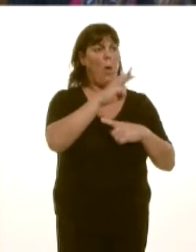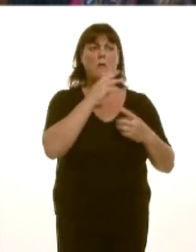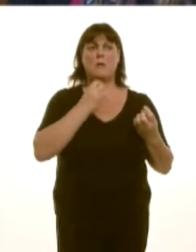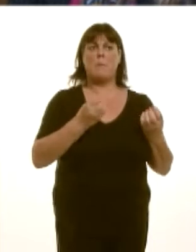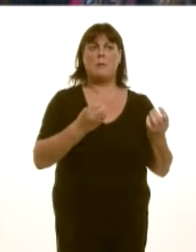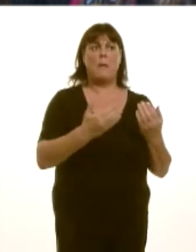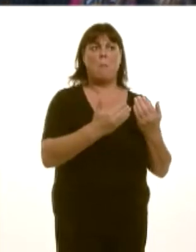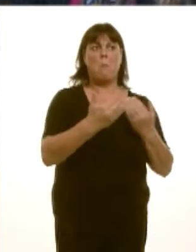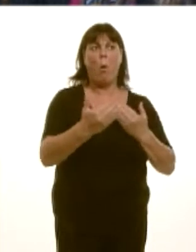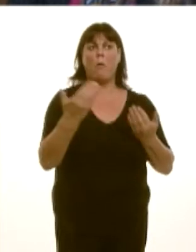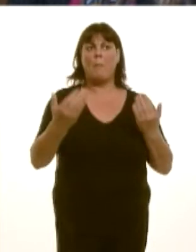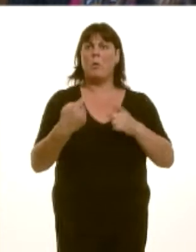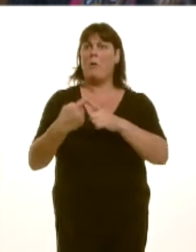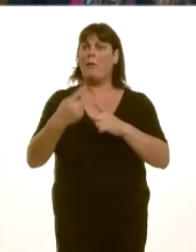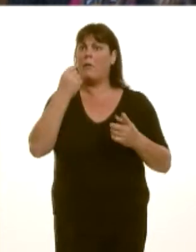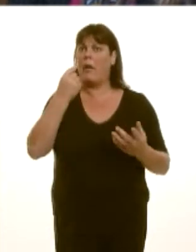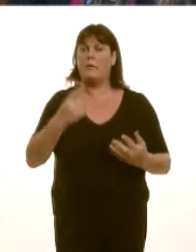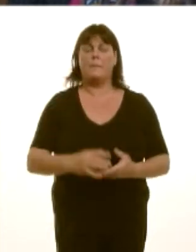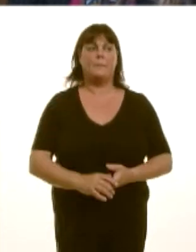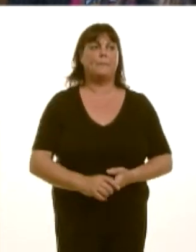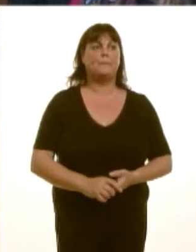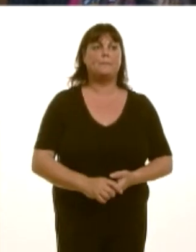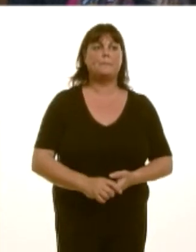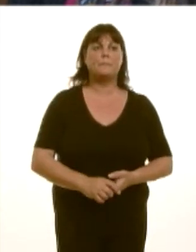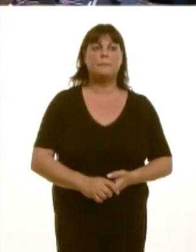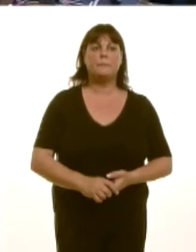Simon Thomas: I ddychwelyd at y gwasanaethau go iawn i’r etholwyr ym Mhowys, ym Mrycheiniog